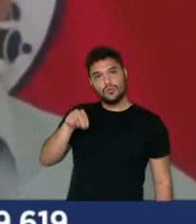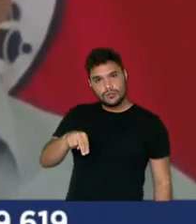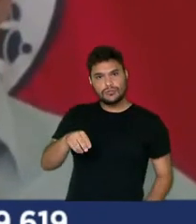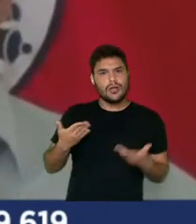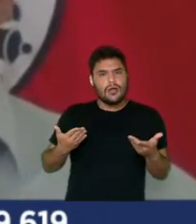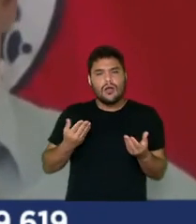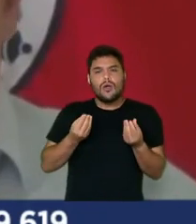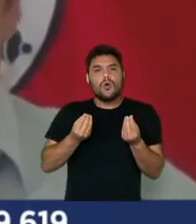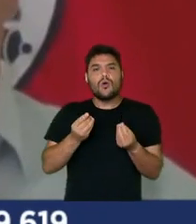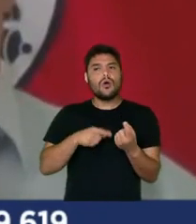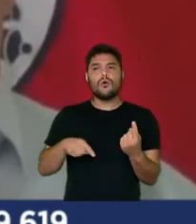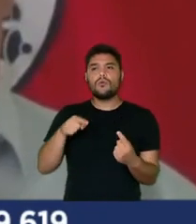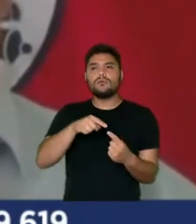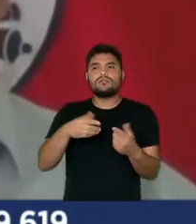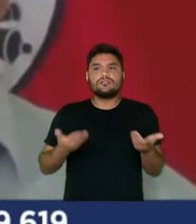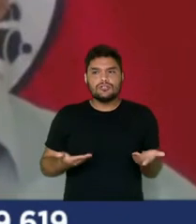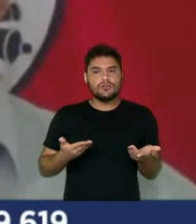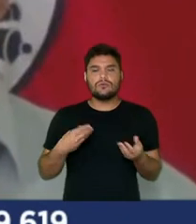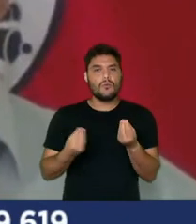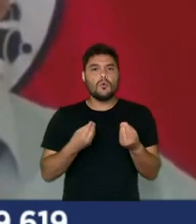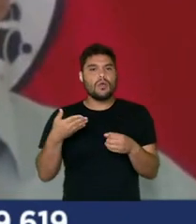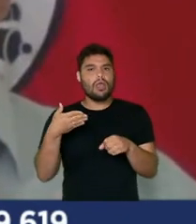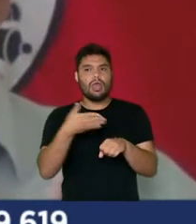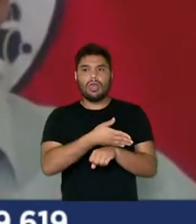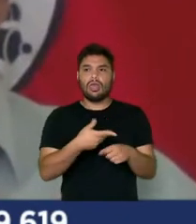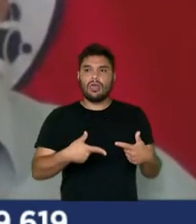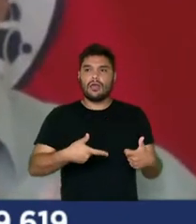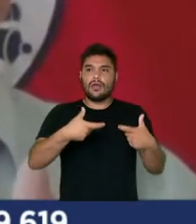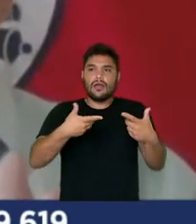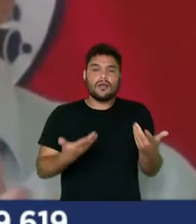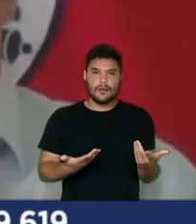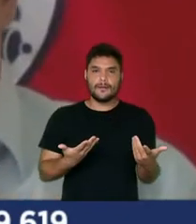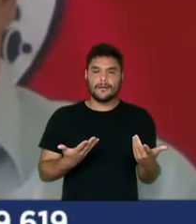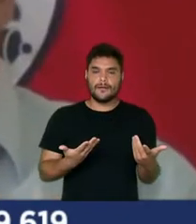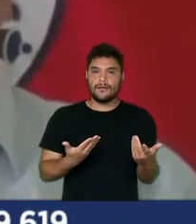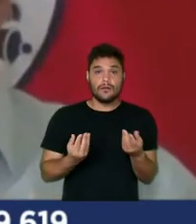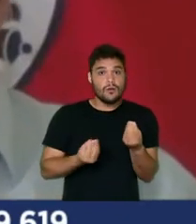A GUERRA, CONTRA O PRESIDENTE PUTIO PUTOIM. REAL É A RAZÃO DE SER, QUAL É A APLICAÇÃO?